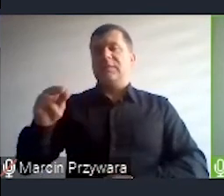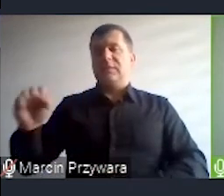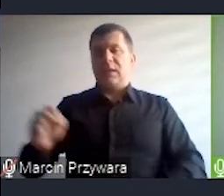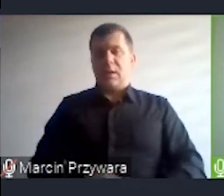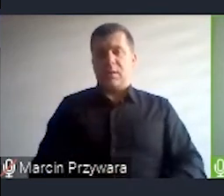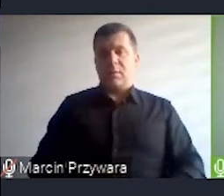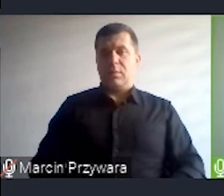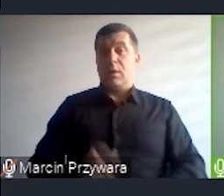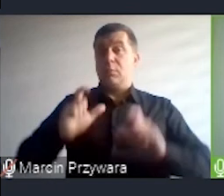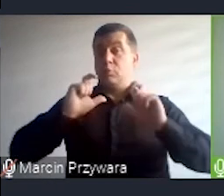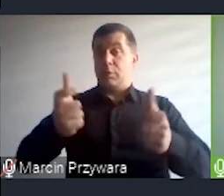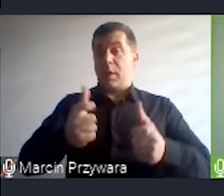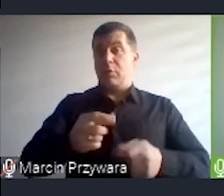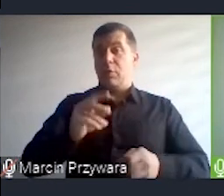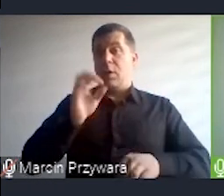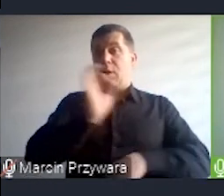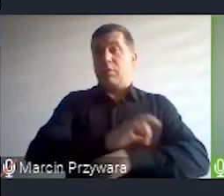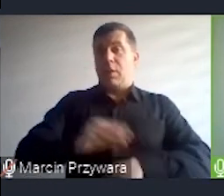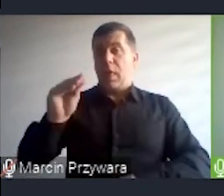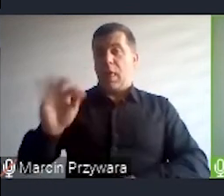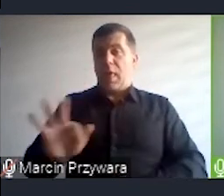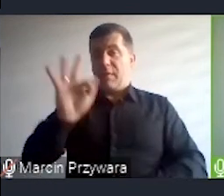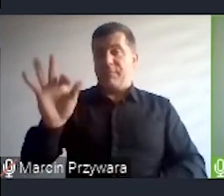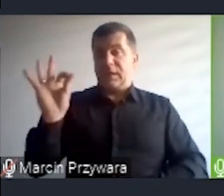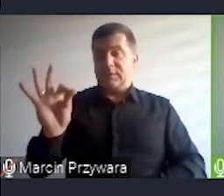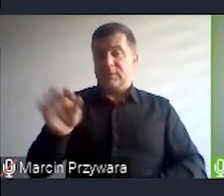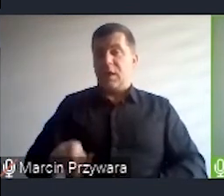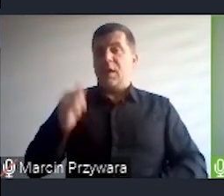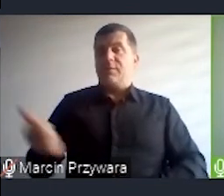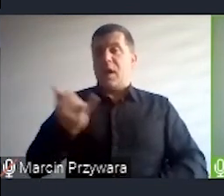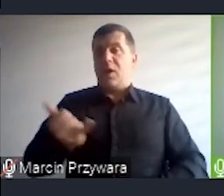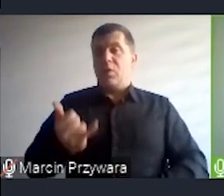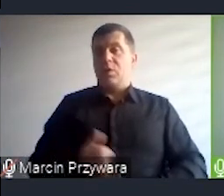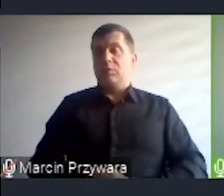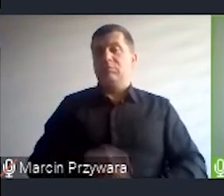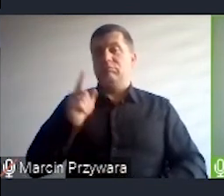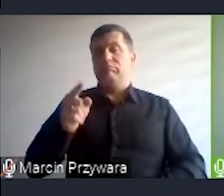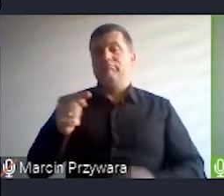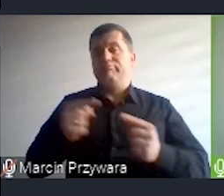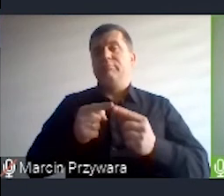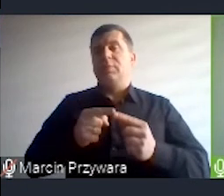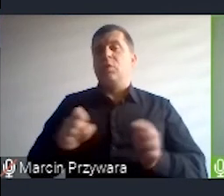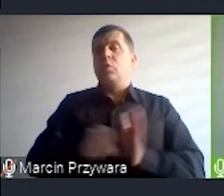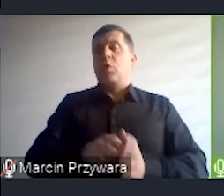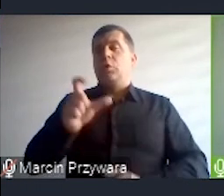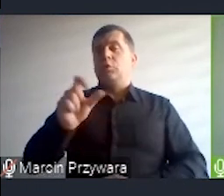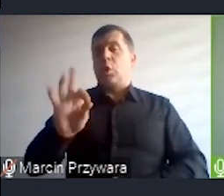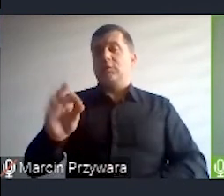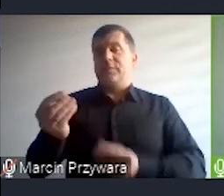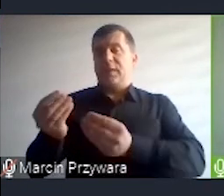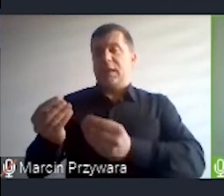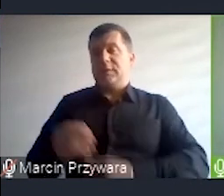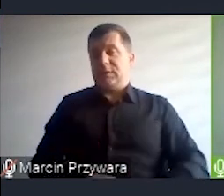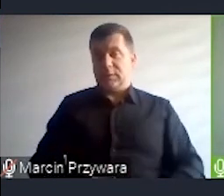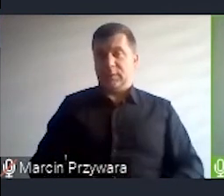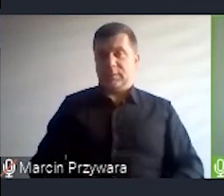W przypadku projektów EFS trwałość odnosi się wyłącznie do cross-financingu